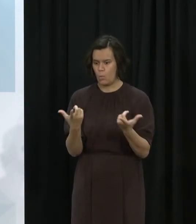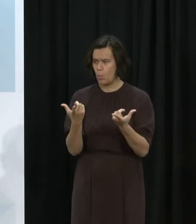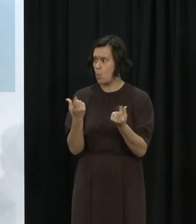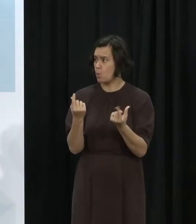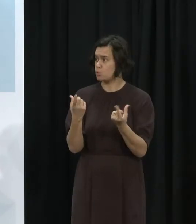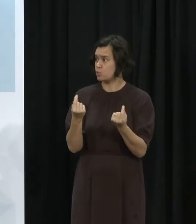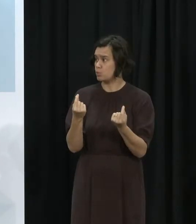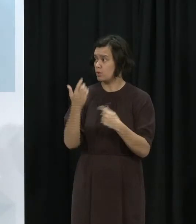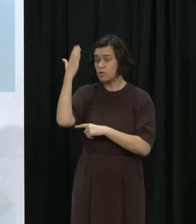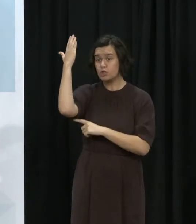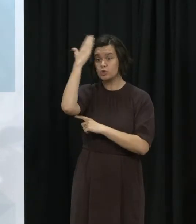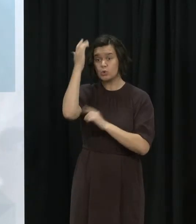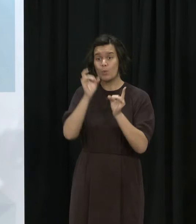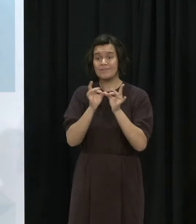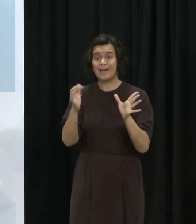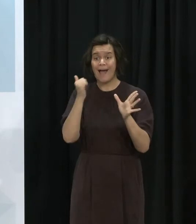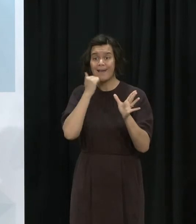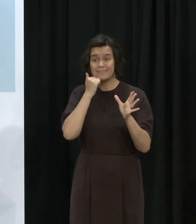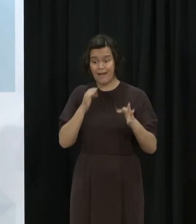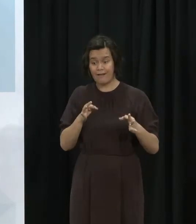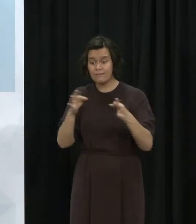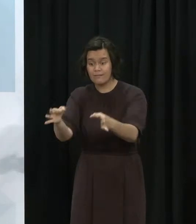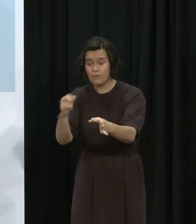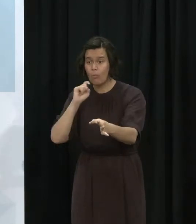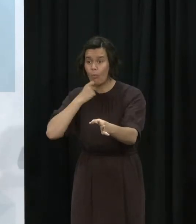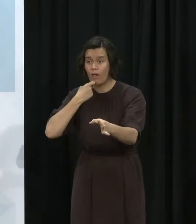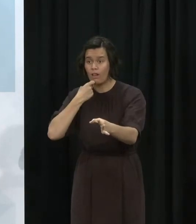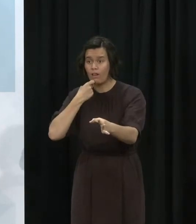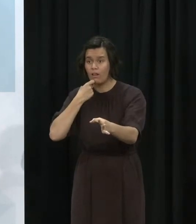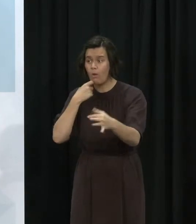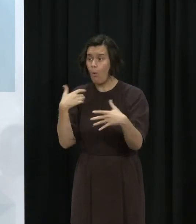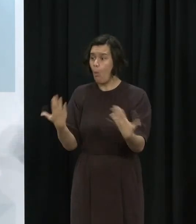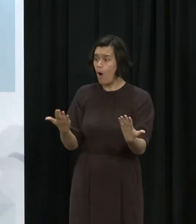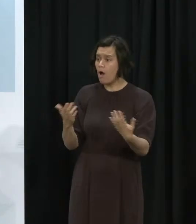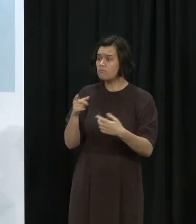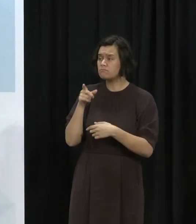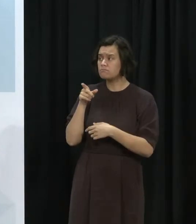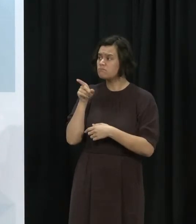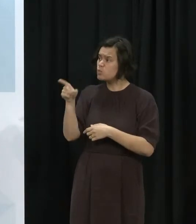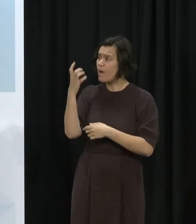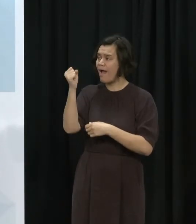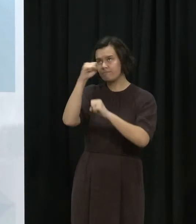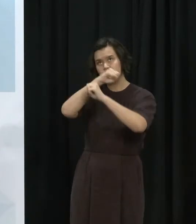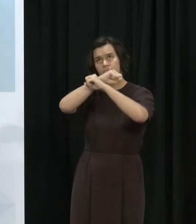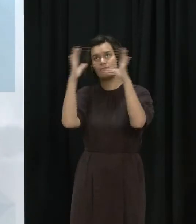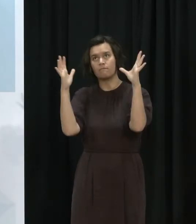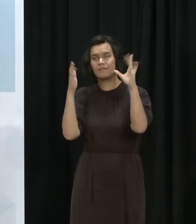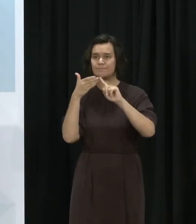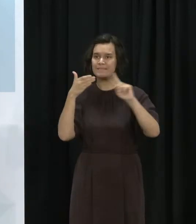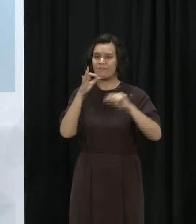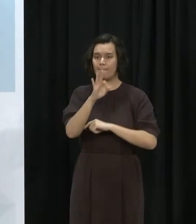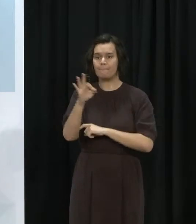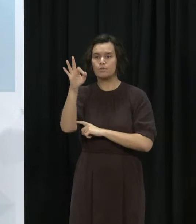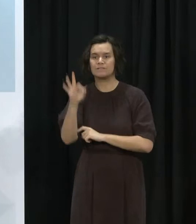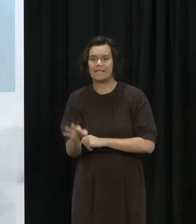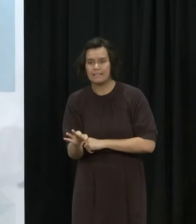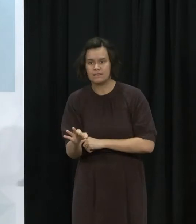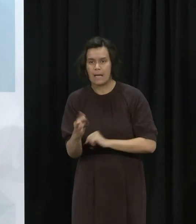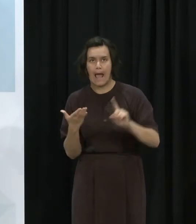whakamahia ana hei tohu mo te mate me koe hoki he iti rawa nga tamariki e hiahia ana koe kia werohia? Ki te kore koe e